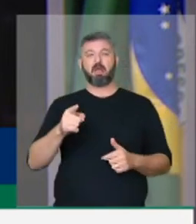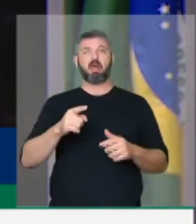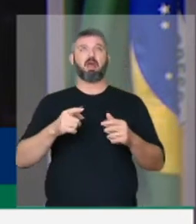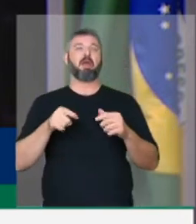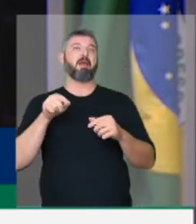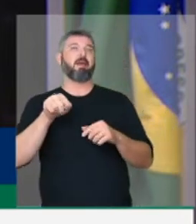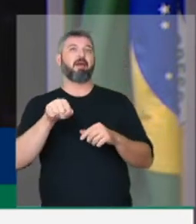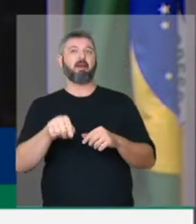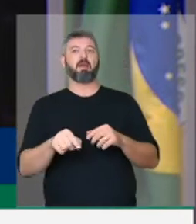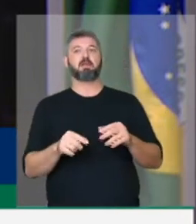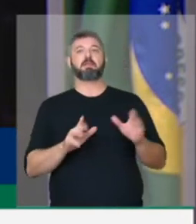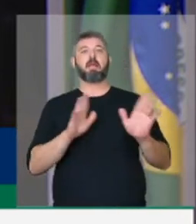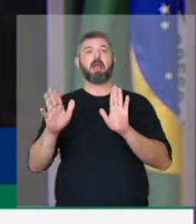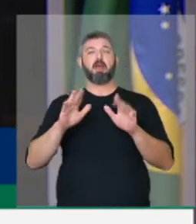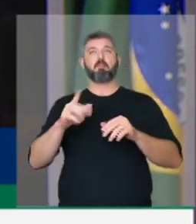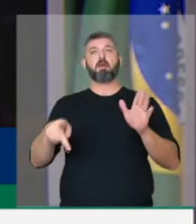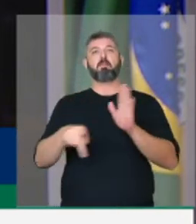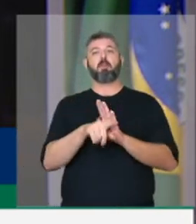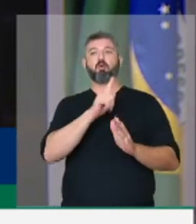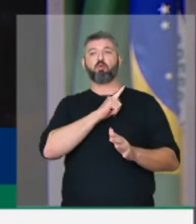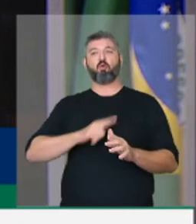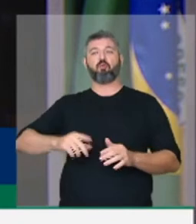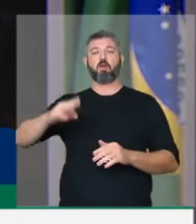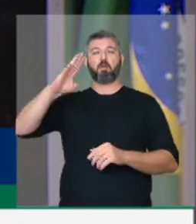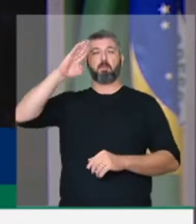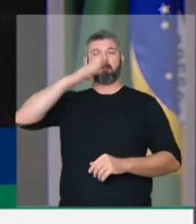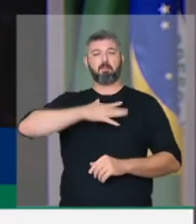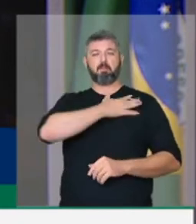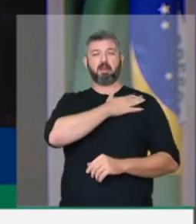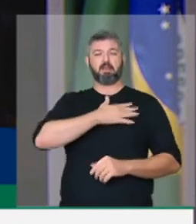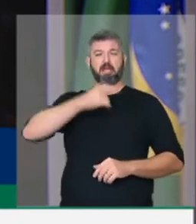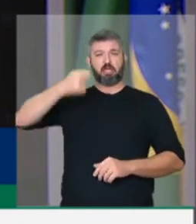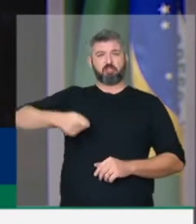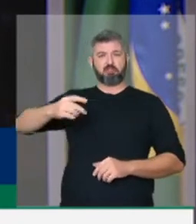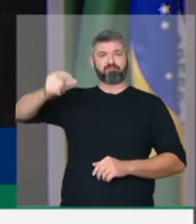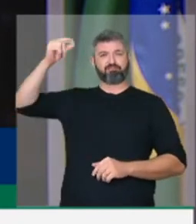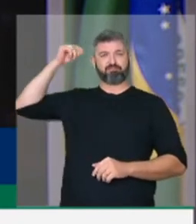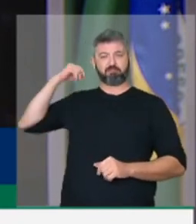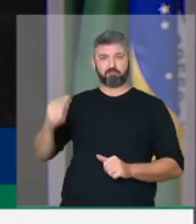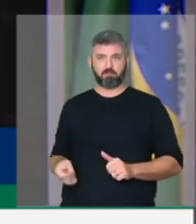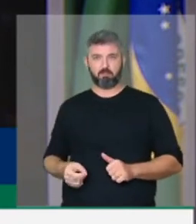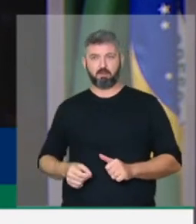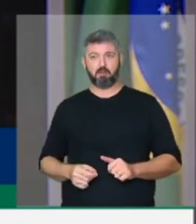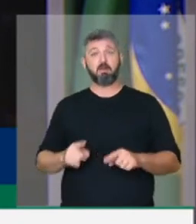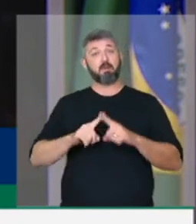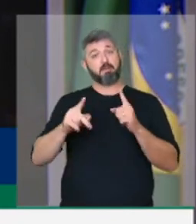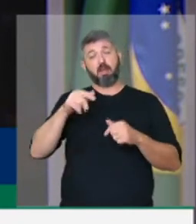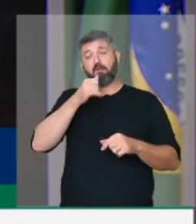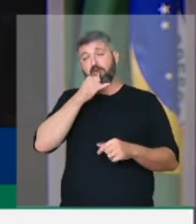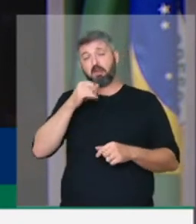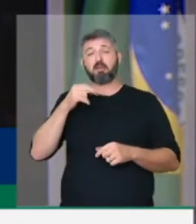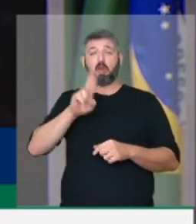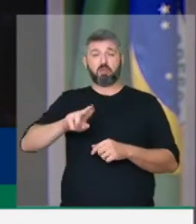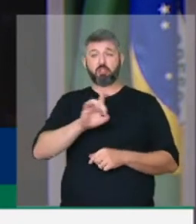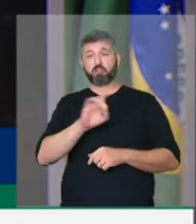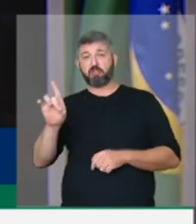NOS DIAS DE HOJE COM ESSE ARCABOUÇO DO PERÍODO DE REGIME DE EXCEÇÃO, PERÍODO DE DITADURA. E QUE INFELIZMENTE TEM SIDO UTILIZADO PELA DIREITA OU PELA